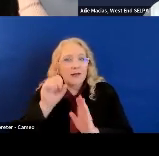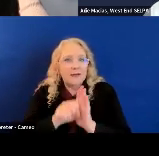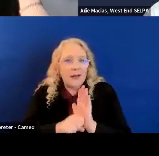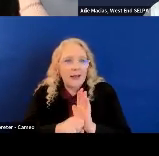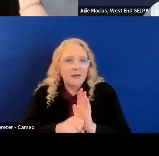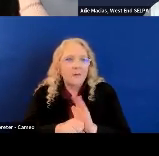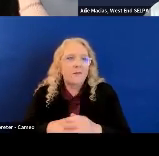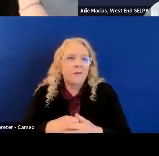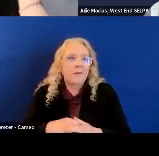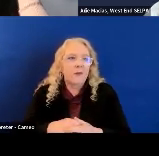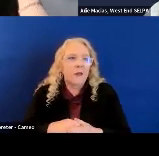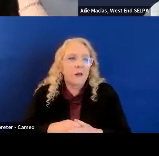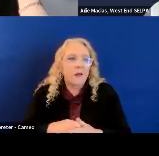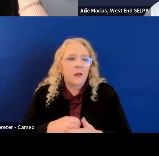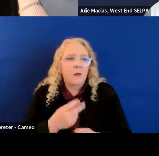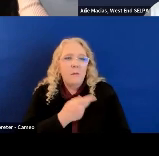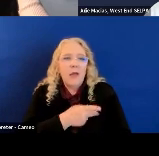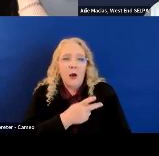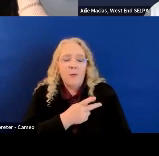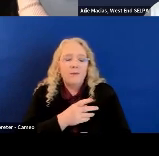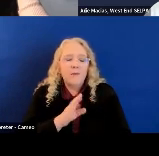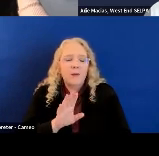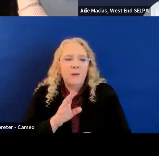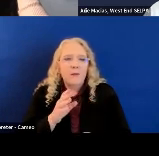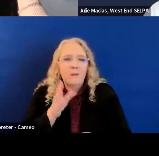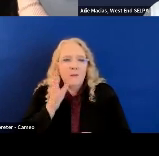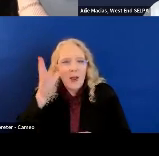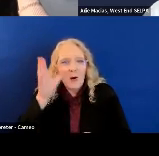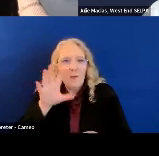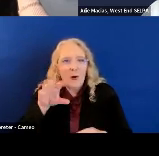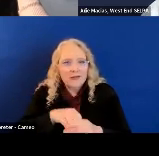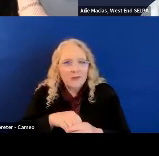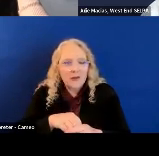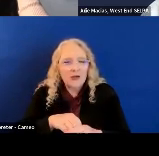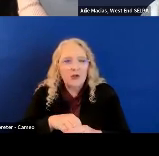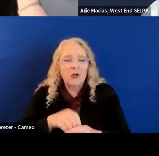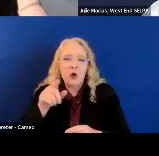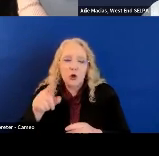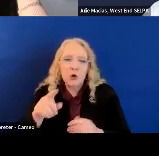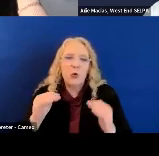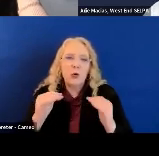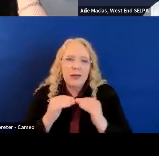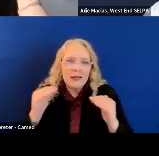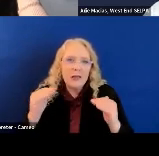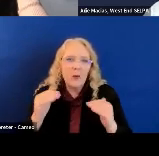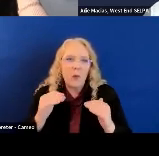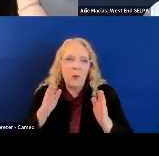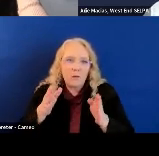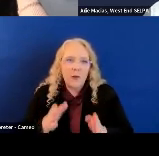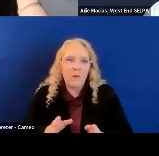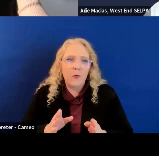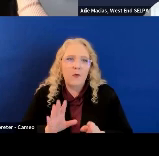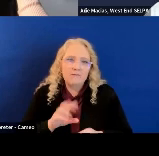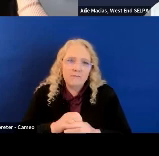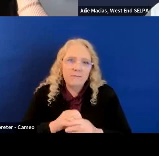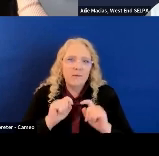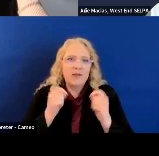la participación de los padres en el proceso del IEP usted es un miembro igual del equipo del IEP las escuelas deben invitarlo